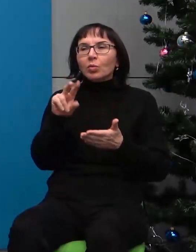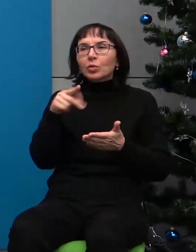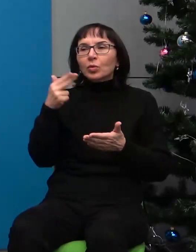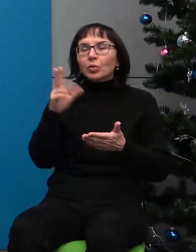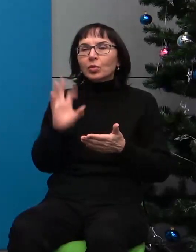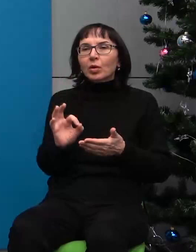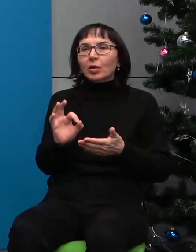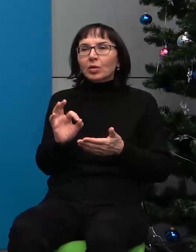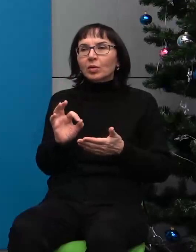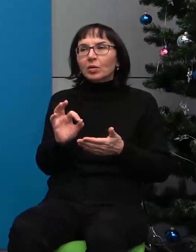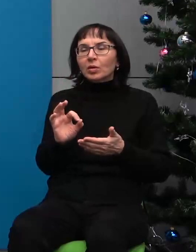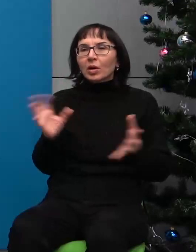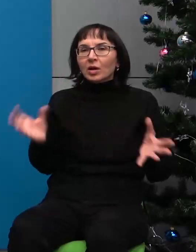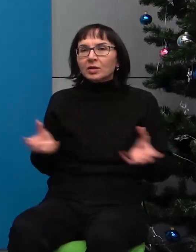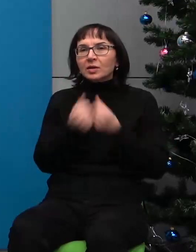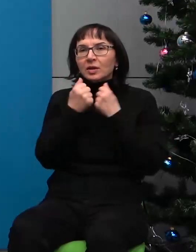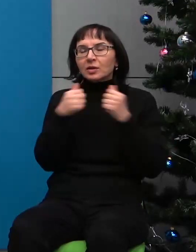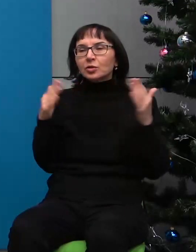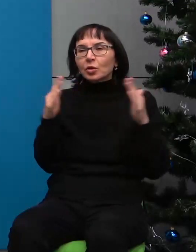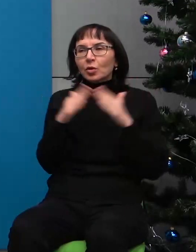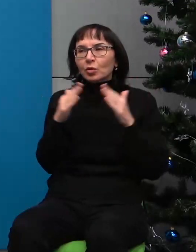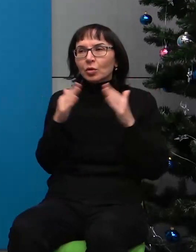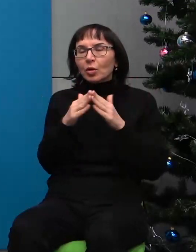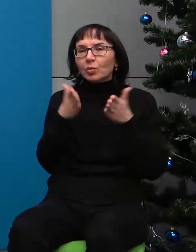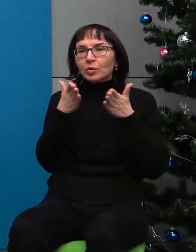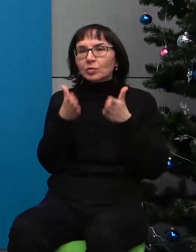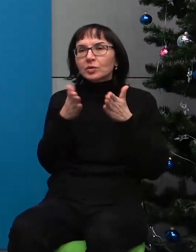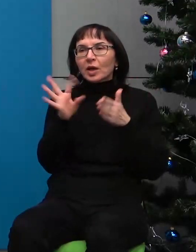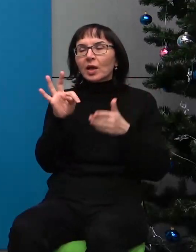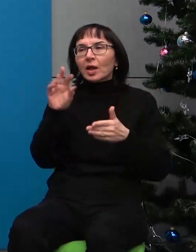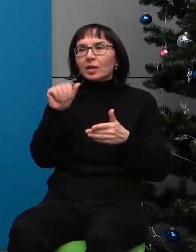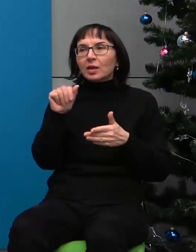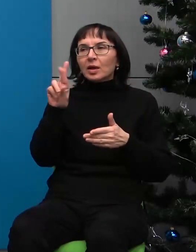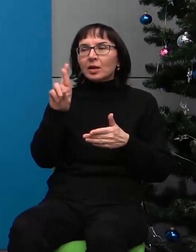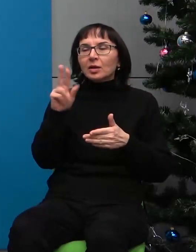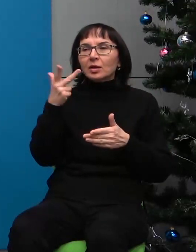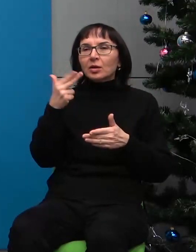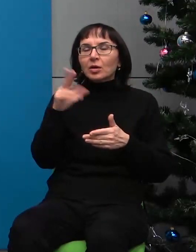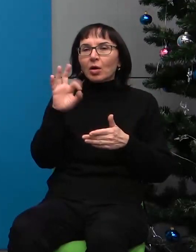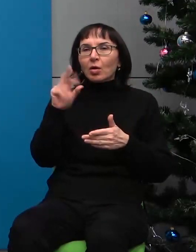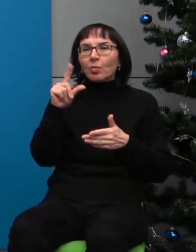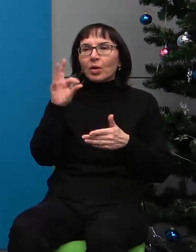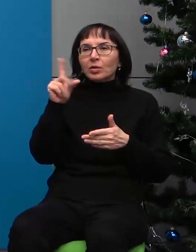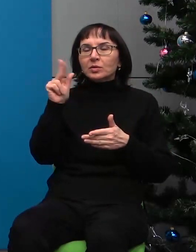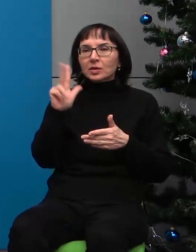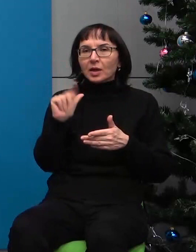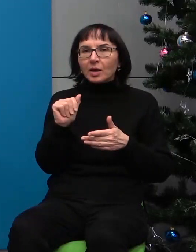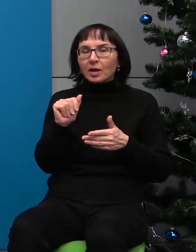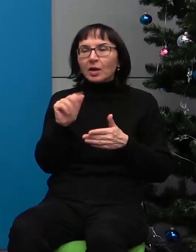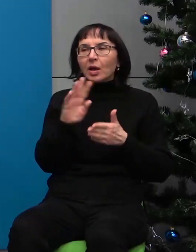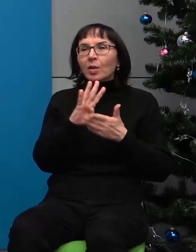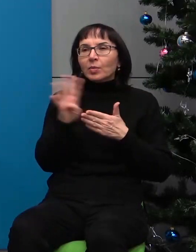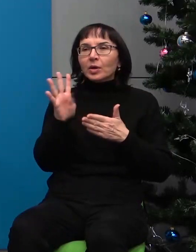Znaleźli ten dom, to jest teraz ulica Tarnopolska chyba 15. I tam rozparcelowano na 10 mieszkań ten dom.